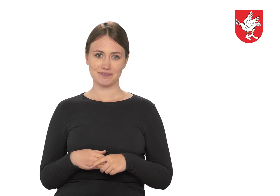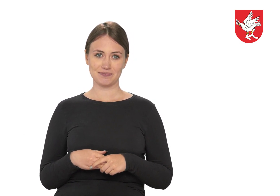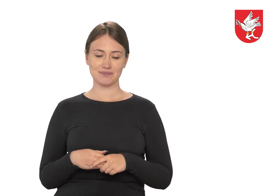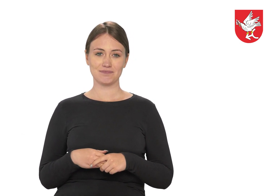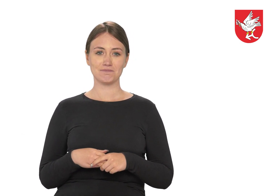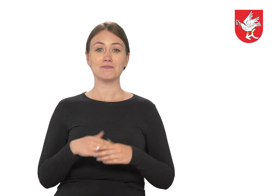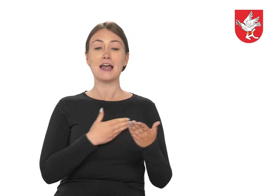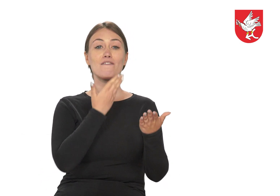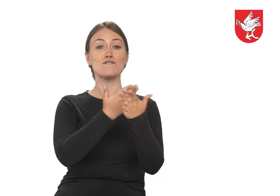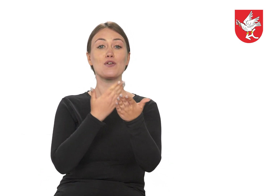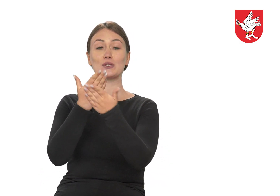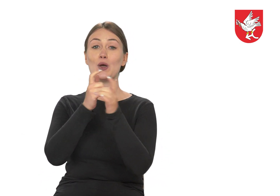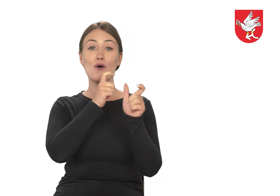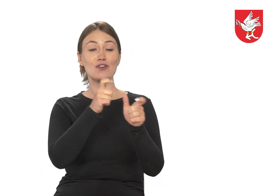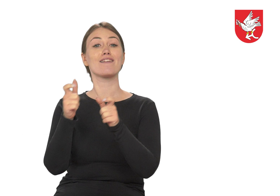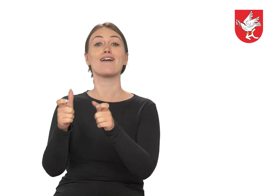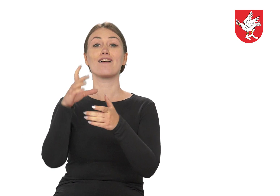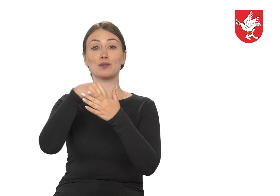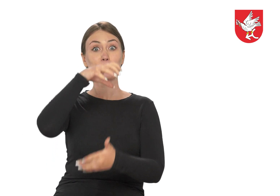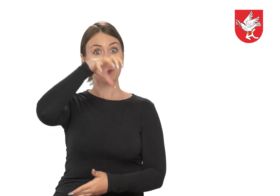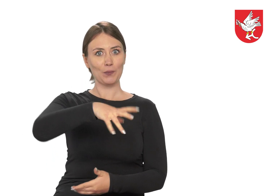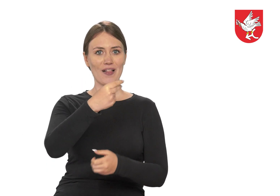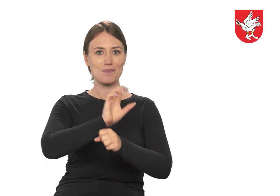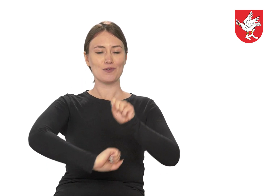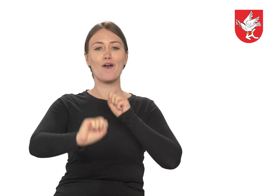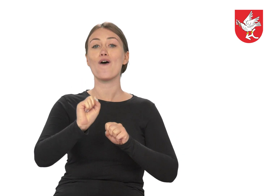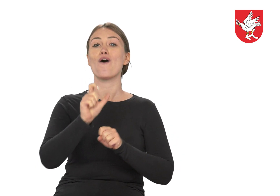wnioski i orzeczenia o stopniu niepełnosprawności